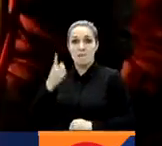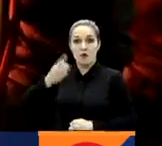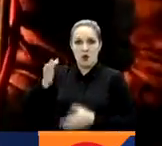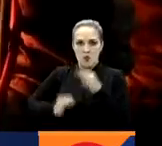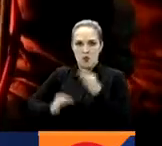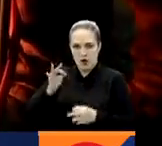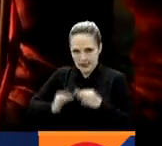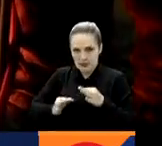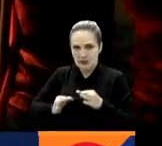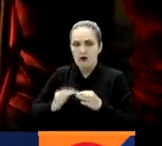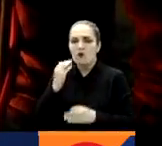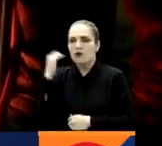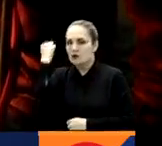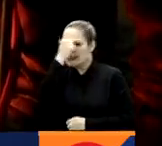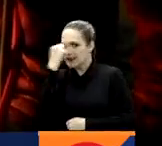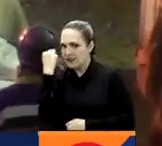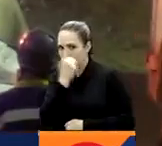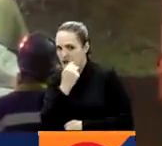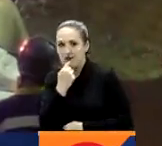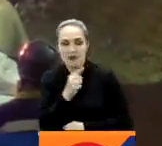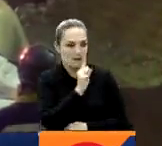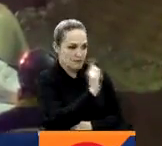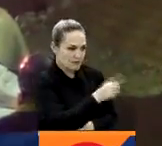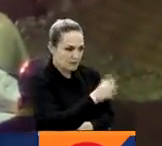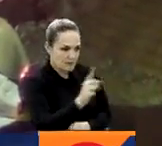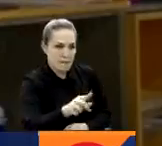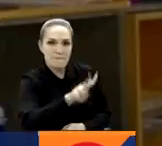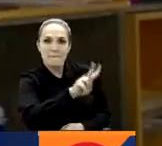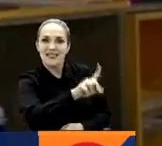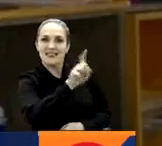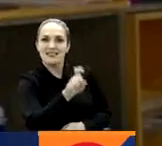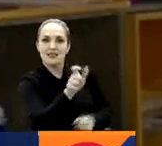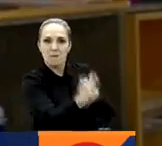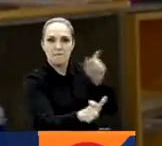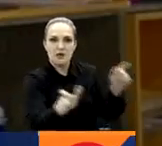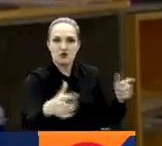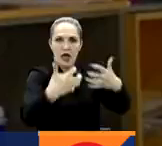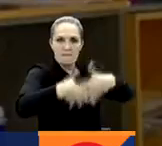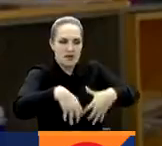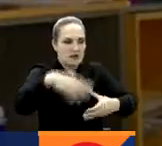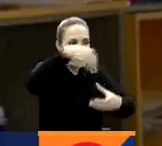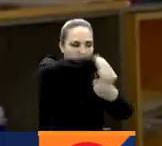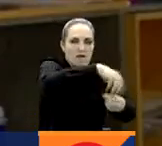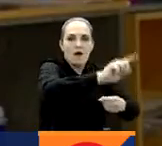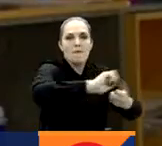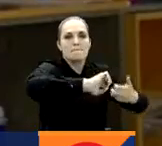TOMADA EN SEPTIEMBRE PASADO.